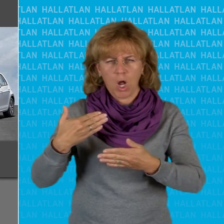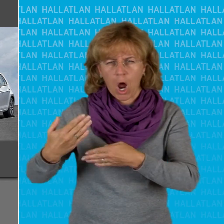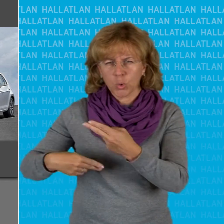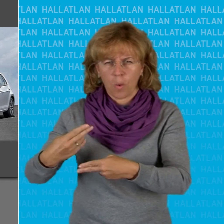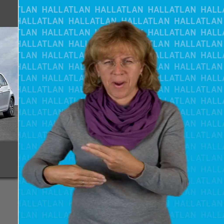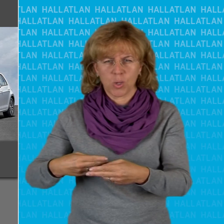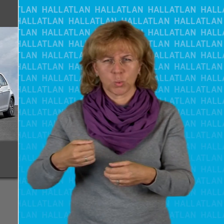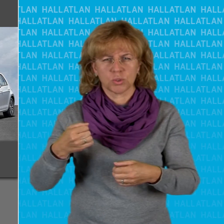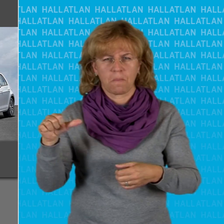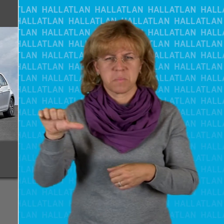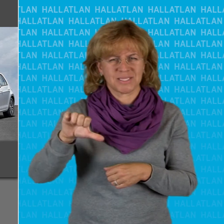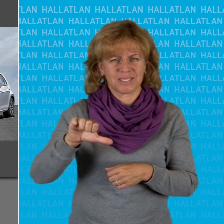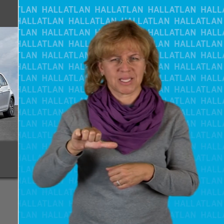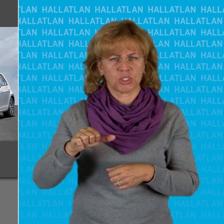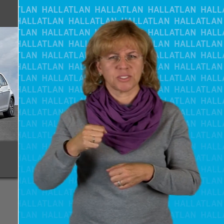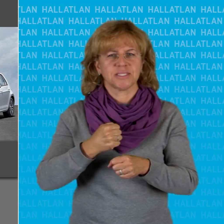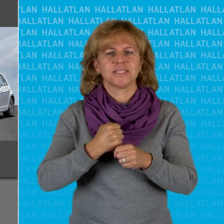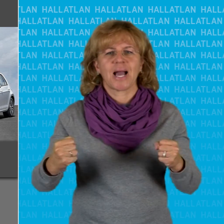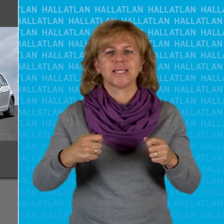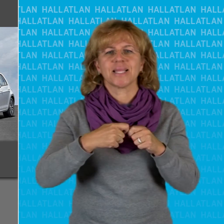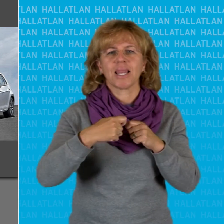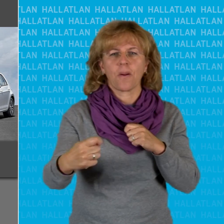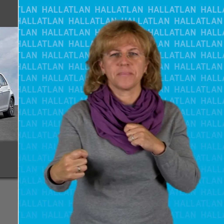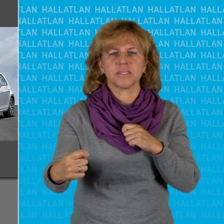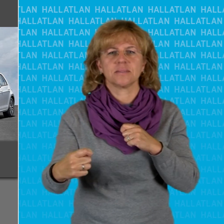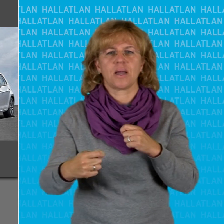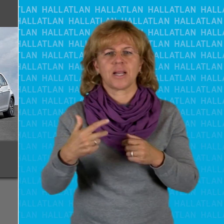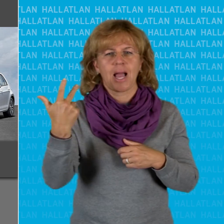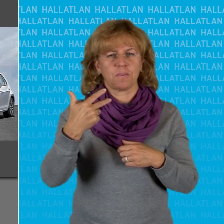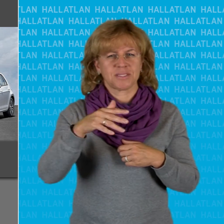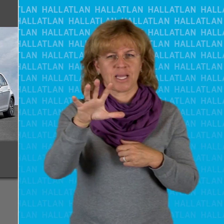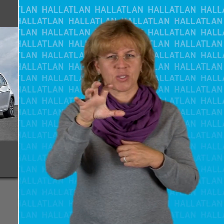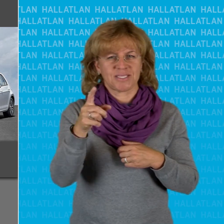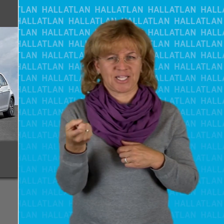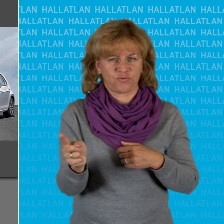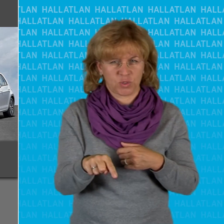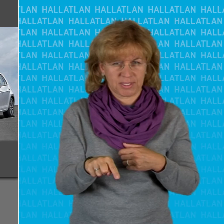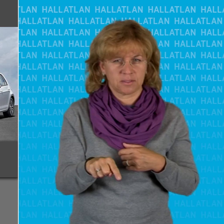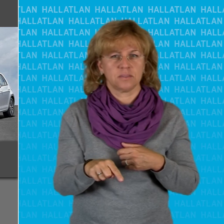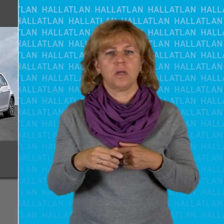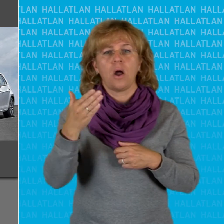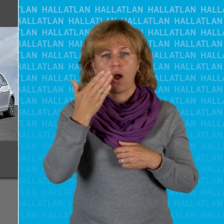a hagyományos meghajtású járműveknél 100 kilométerre vetítve az üzemanyagköltség 3500 forint,